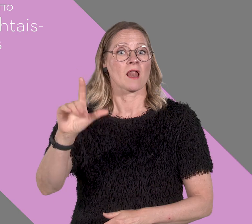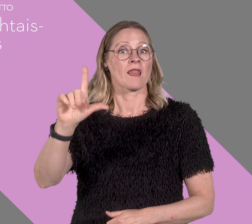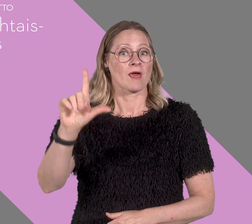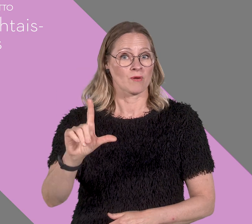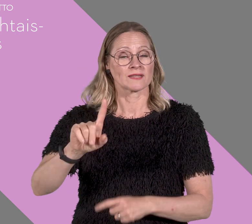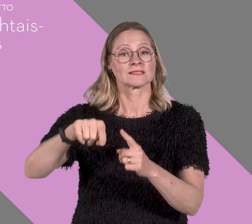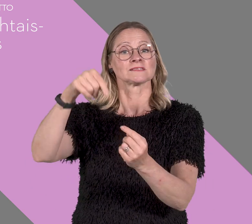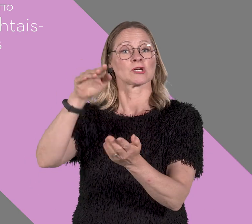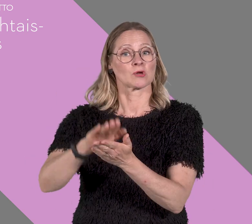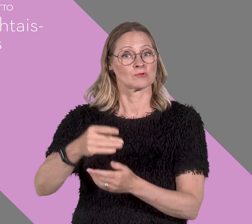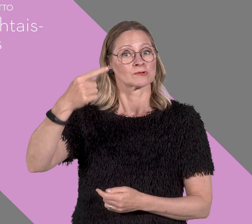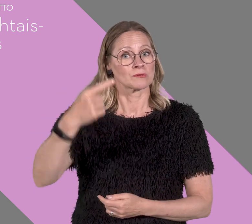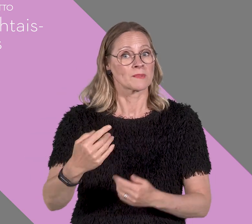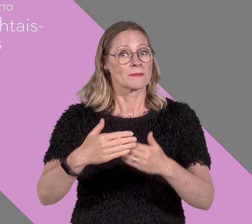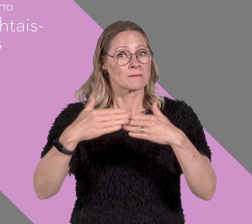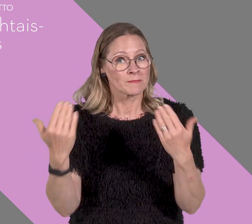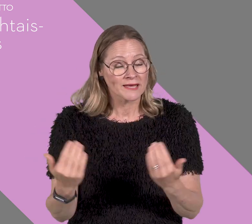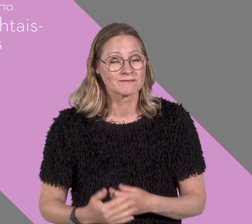lauantaina 10.6.2023.